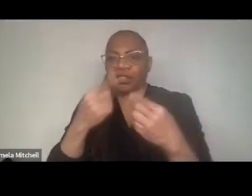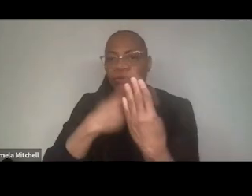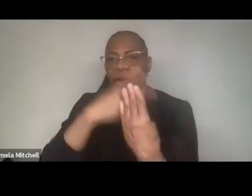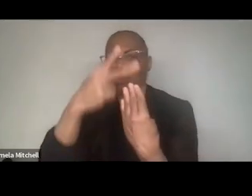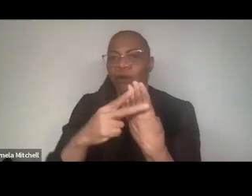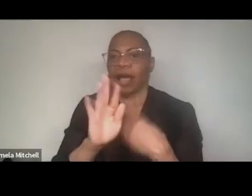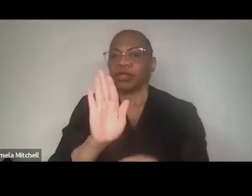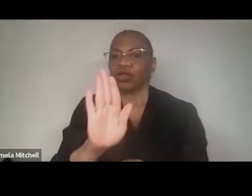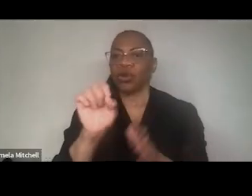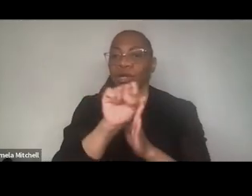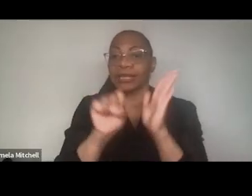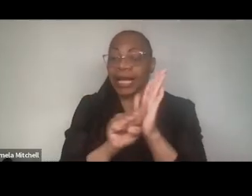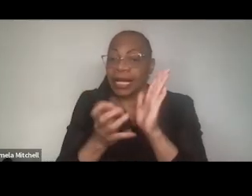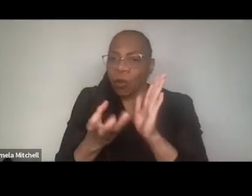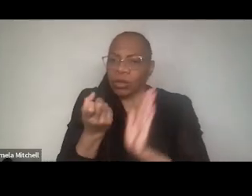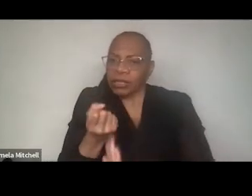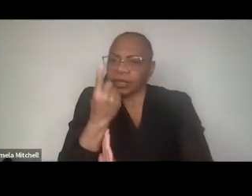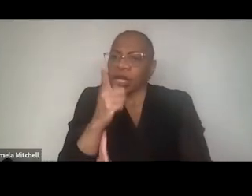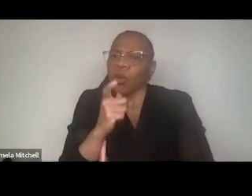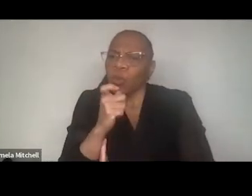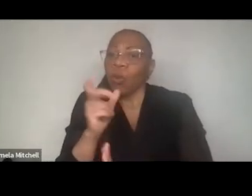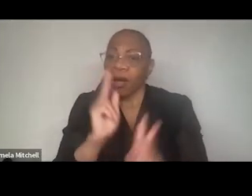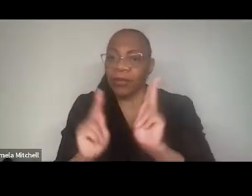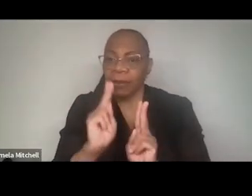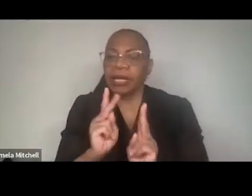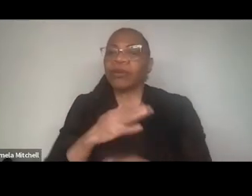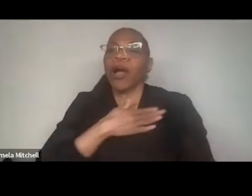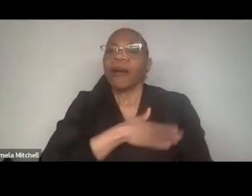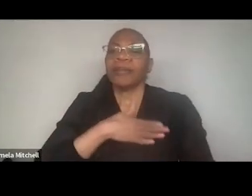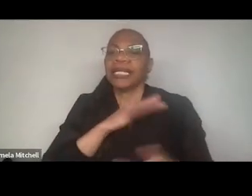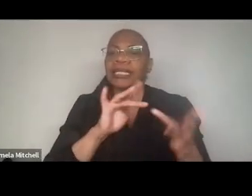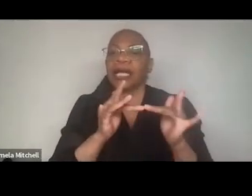y les gustaría entender quiénes son esas personas, por favor, contáctennos o visiten nuestro sitio web